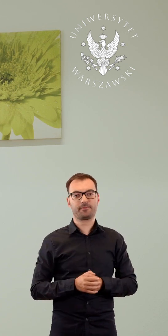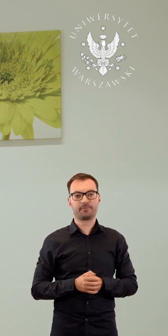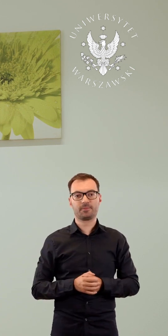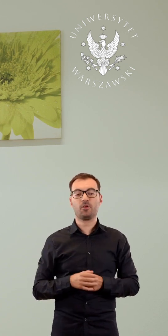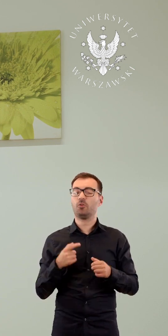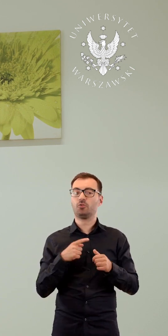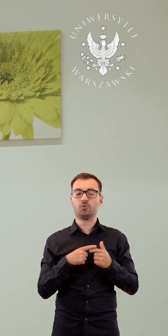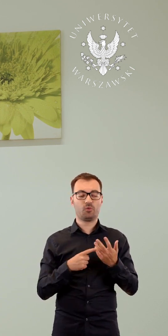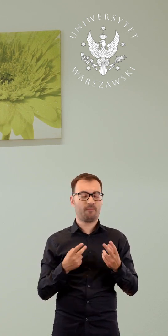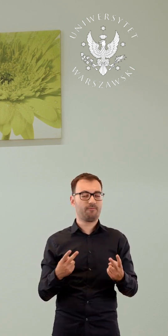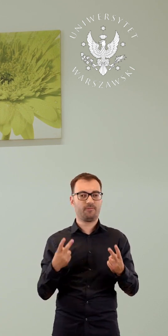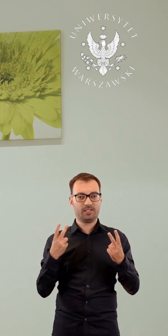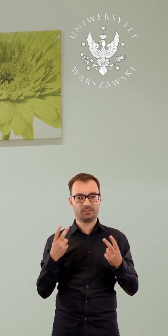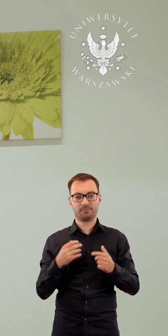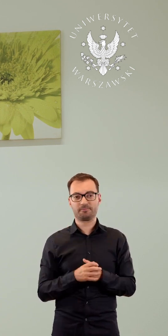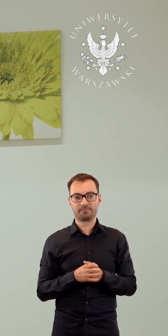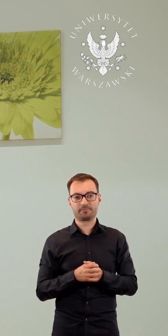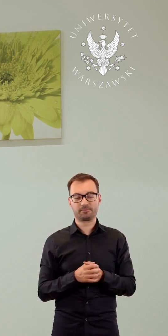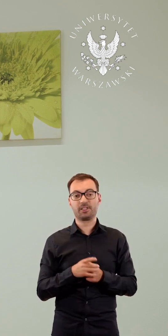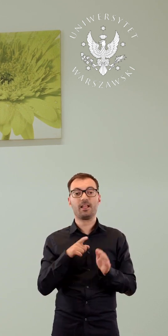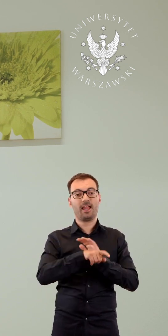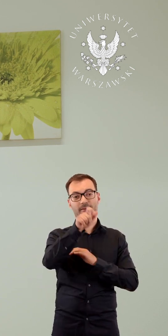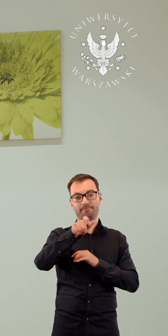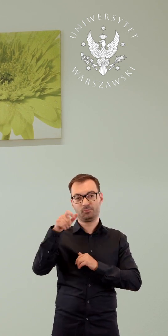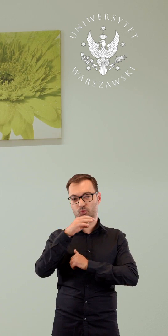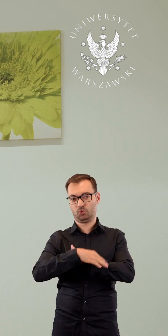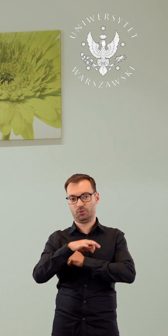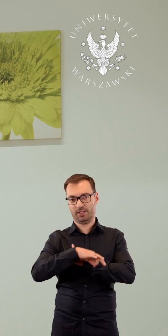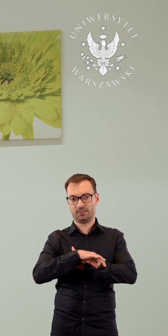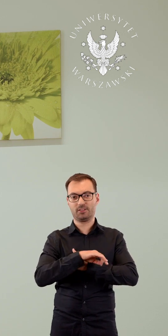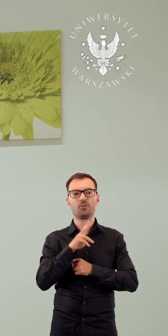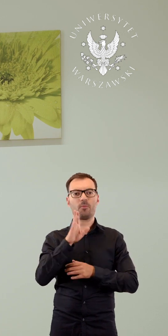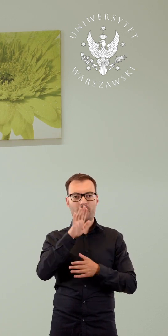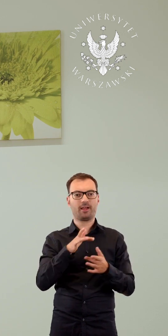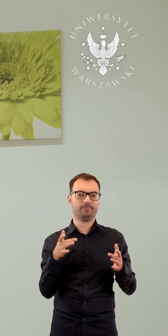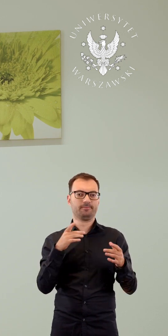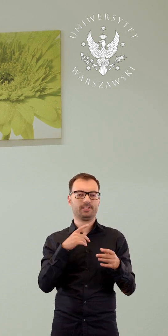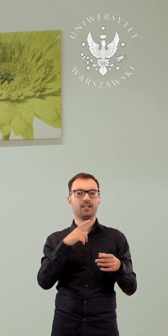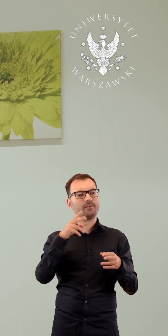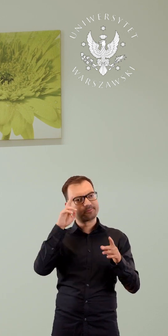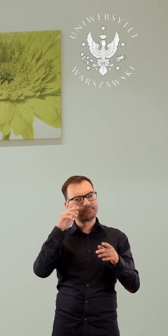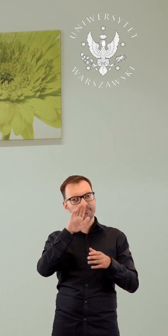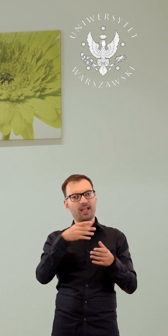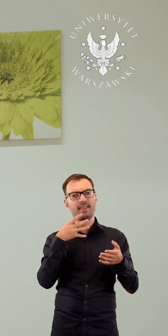Jest to szczególnie ważne, ponieważ dla studentów na przykład, którzy zostali zdiagnozowani na studiach,